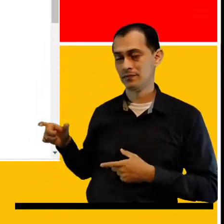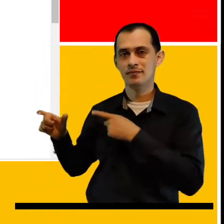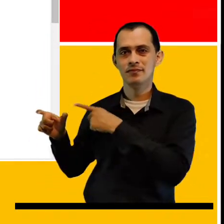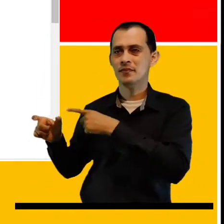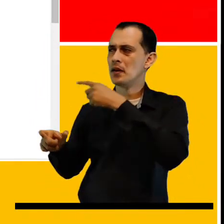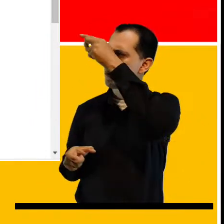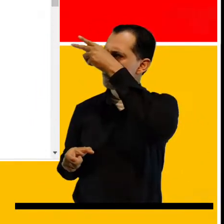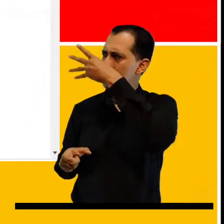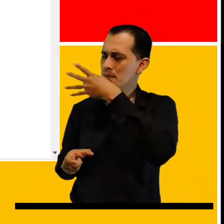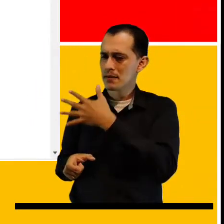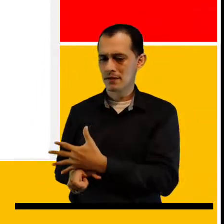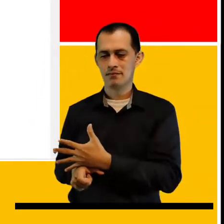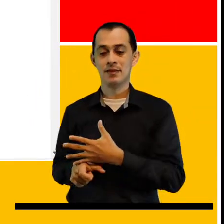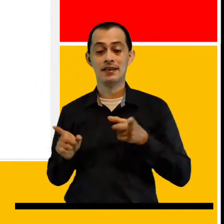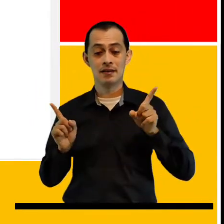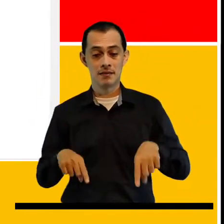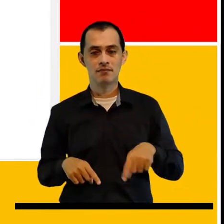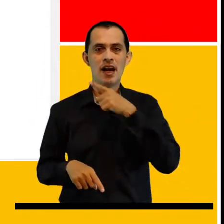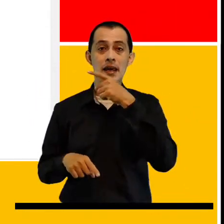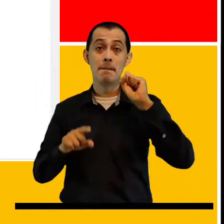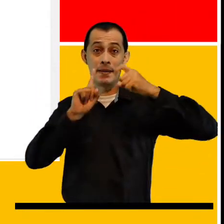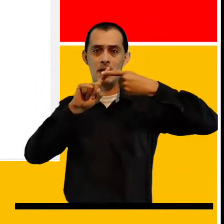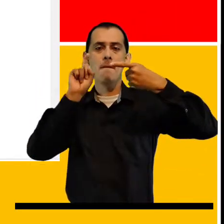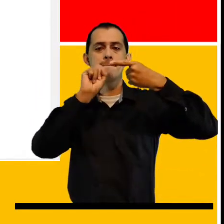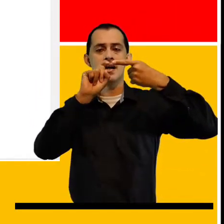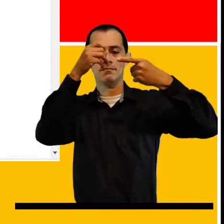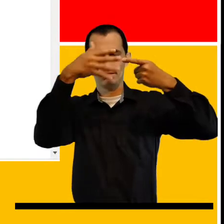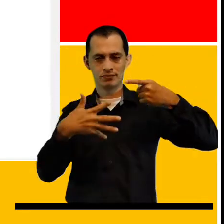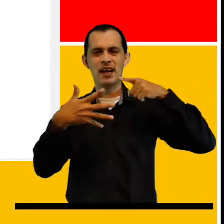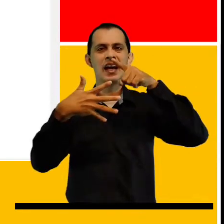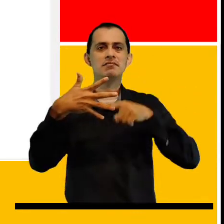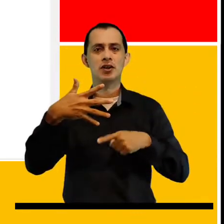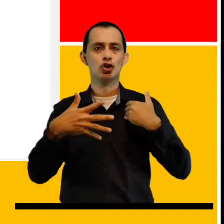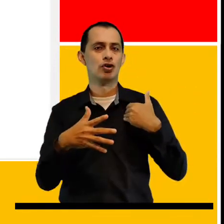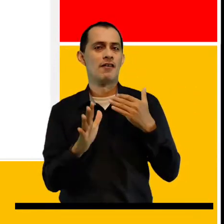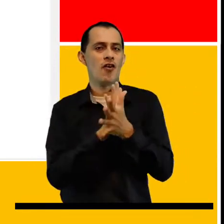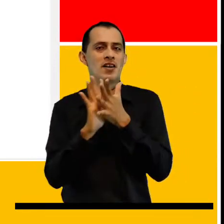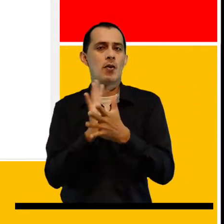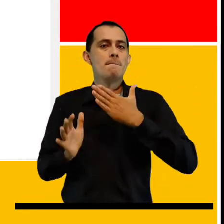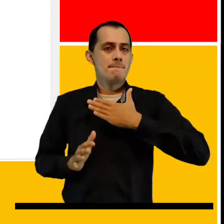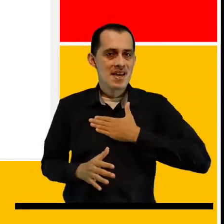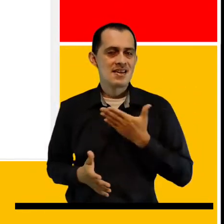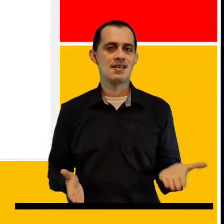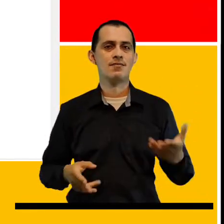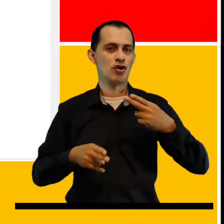los datos generales personales en los cuales se detallan información de identificación,